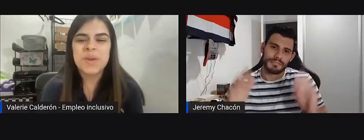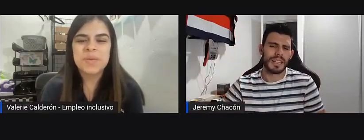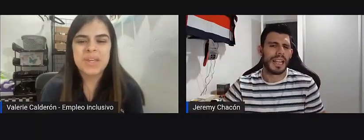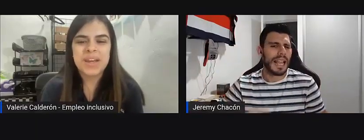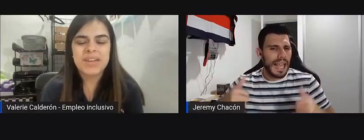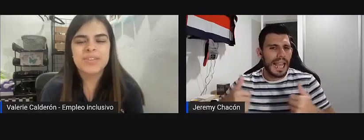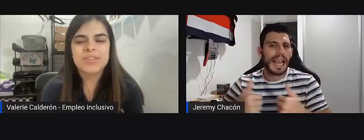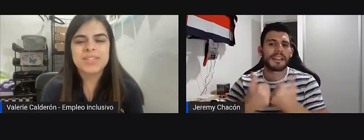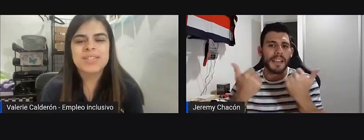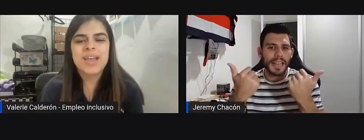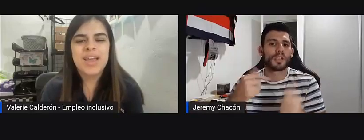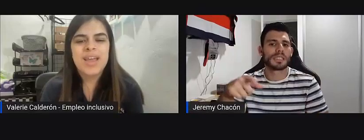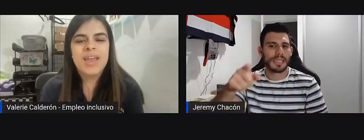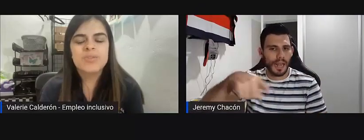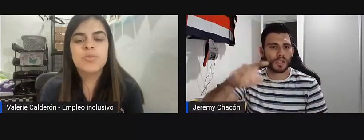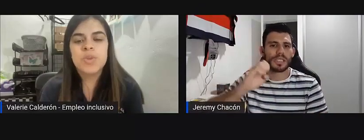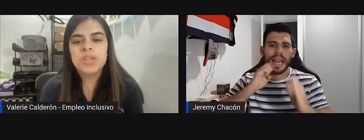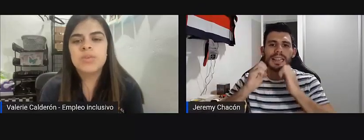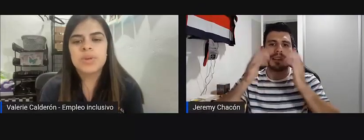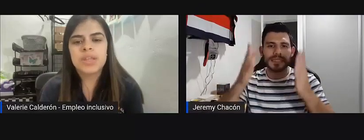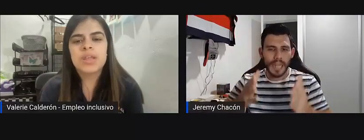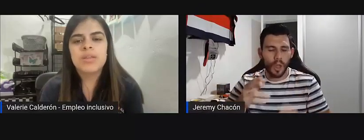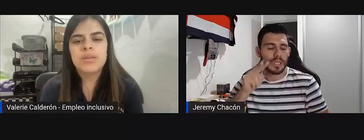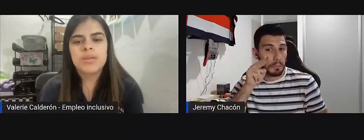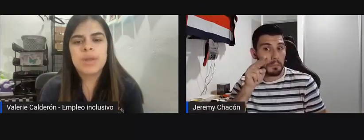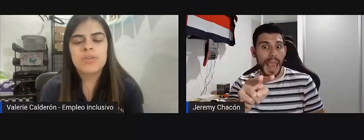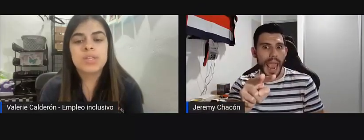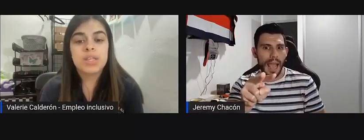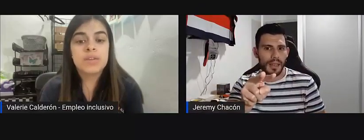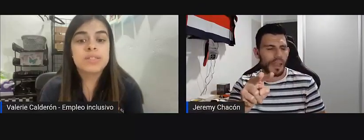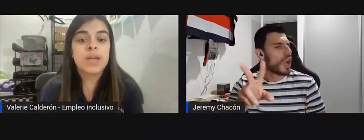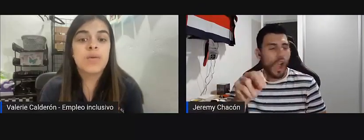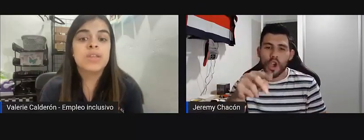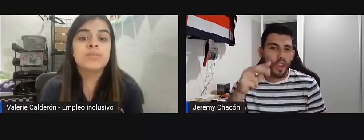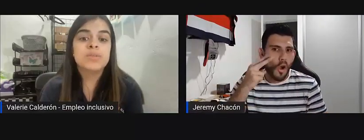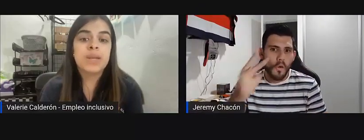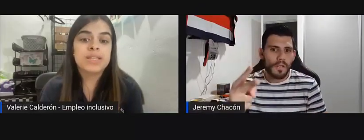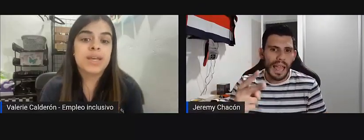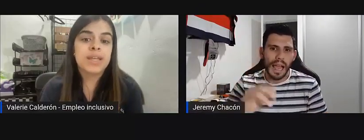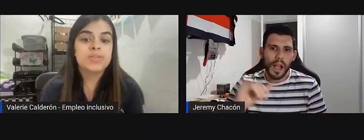pueden comunicar Entonces es un reto verdad para los entrevistadores visualizar esto